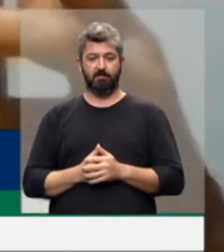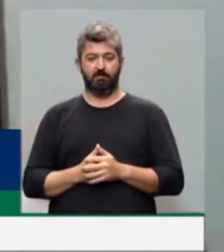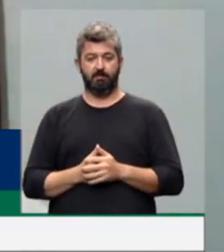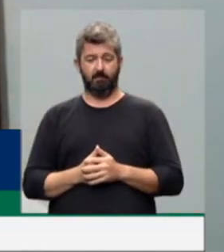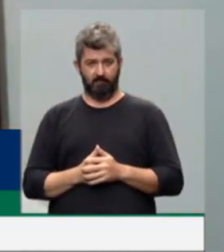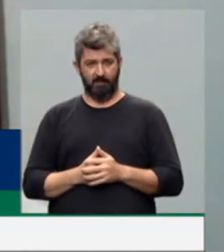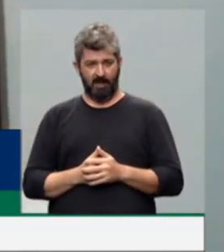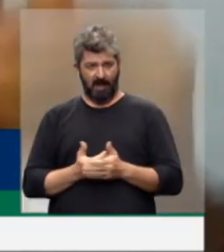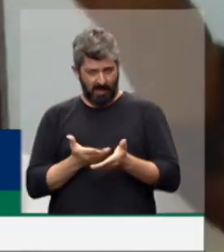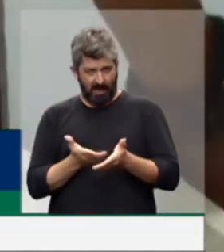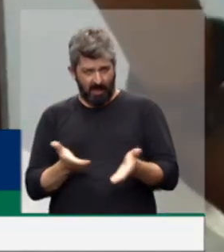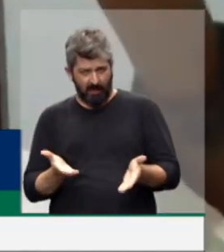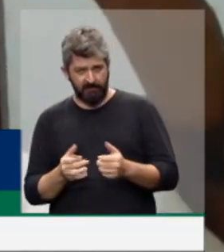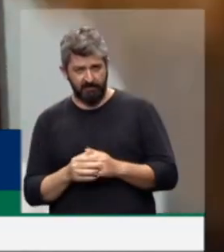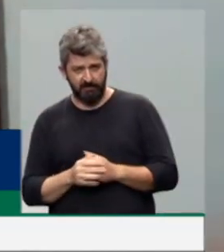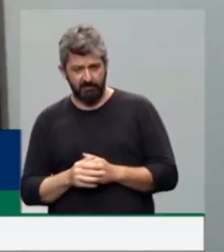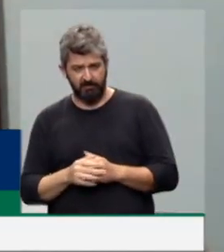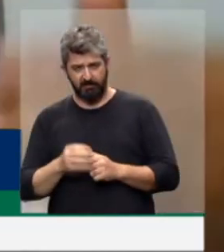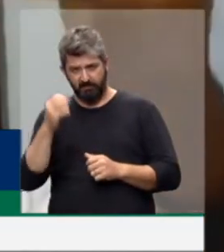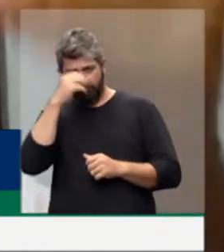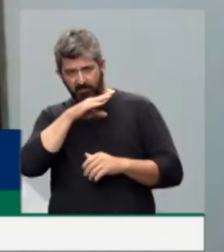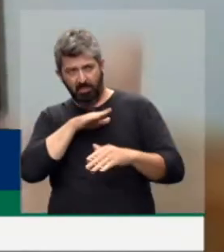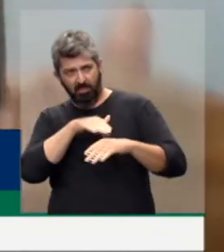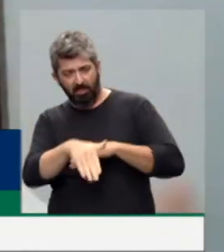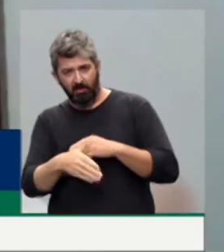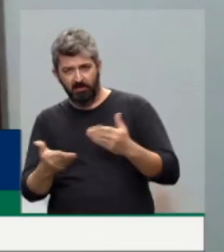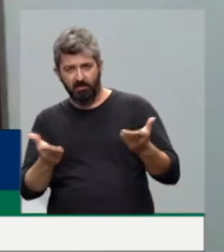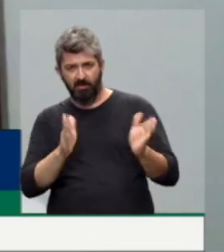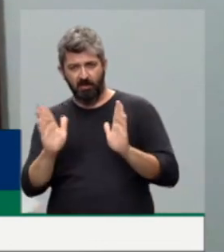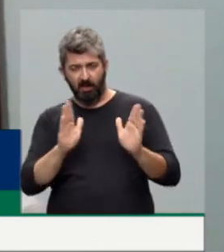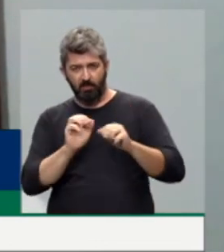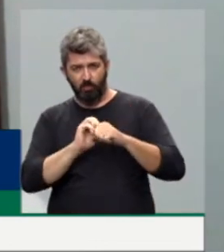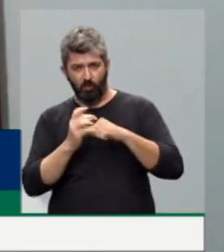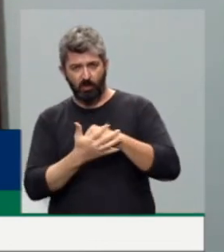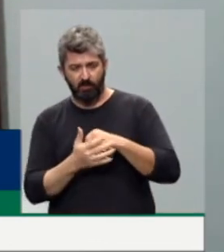VINTE E 5% COM A POPULAÇÃO POBRE, ABATIDA, O ENDEREÇO SOCIOECONÔMICO, É DESSE